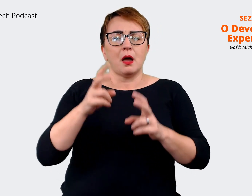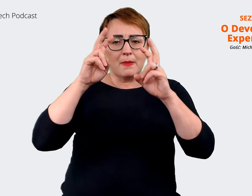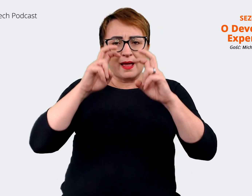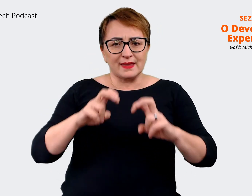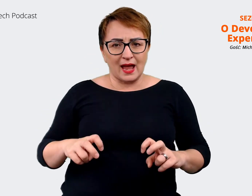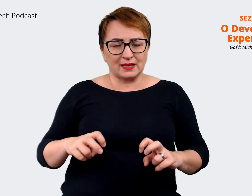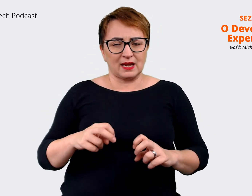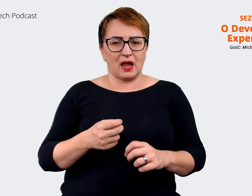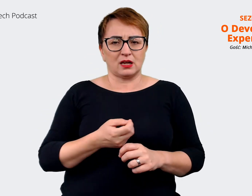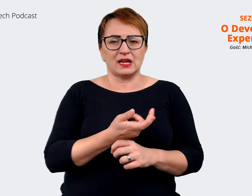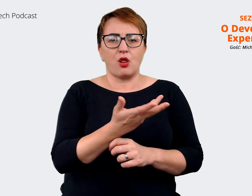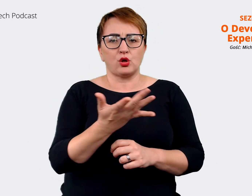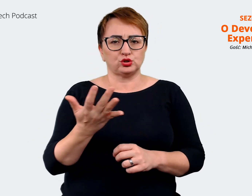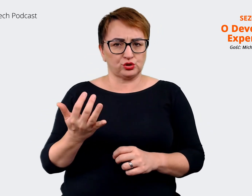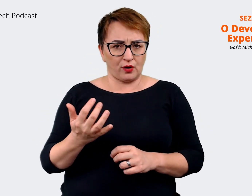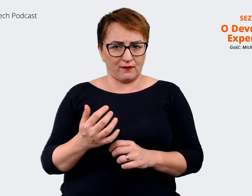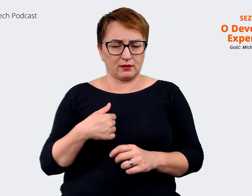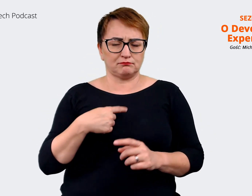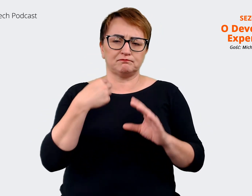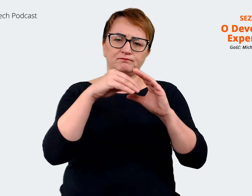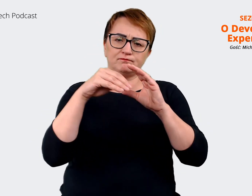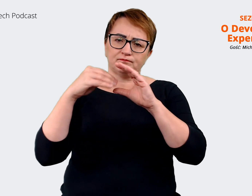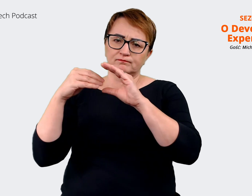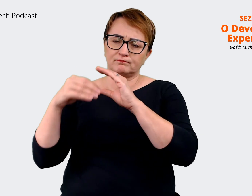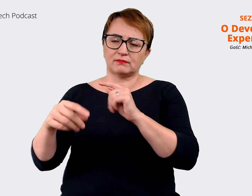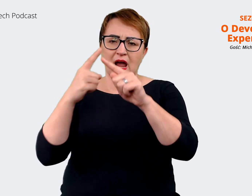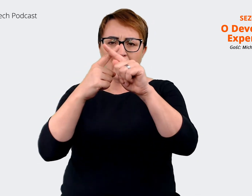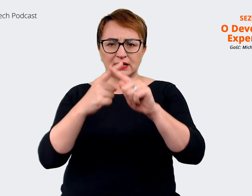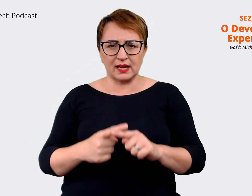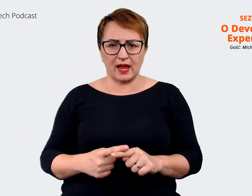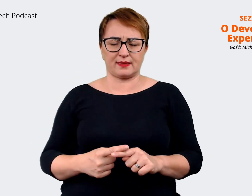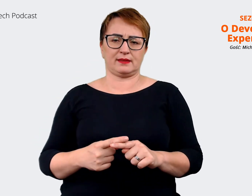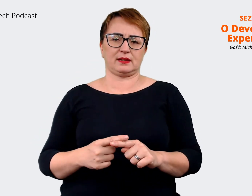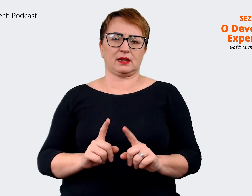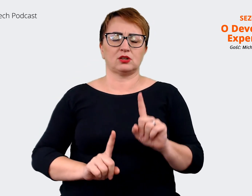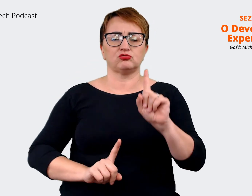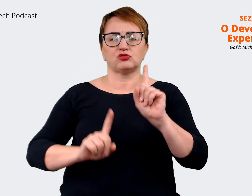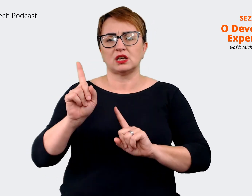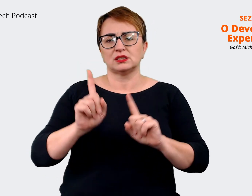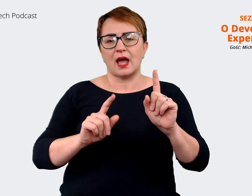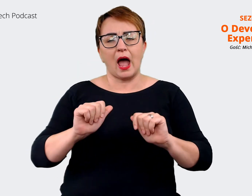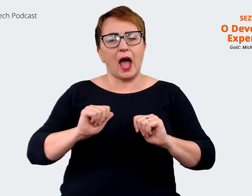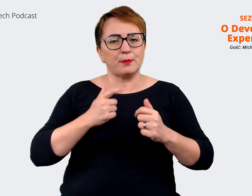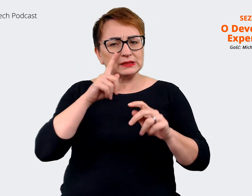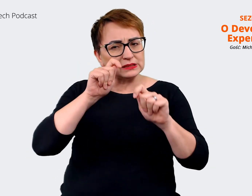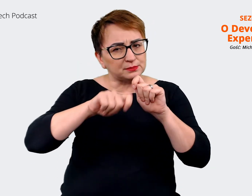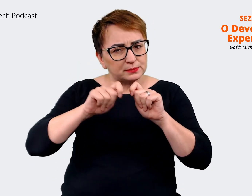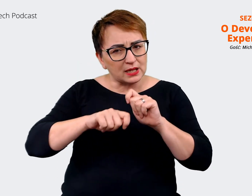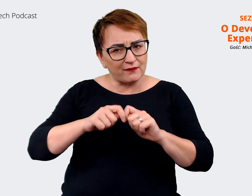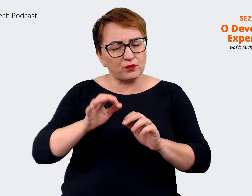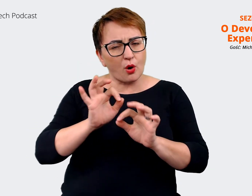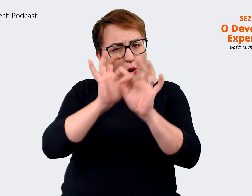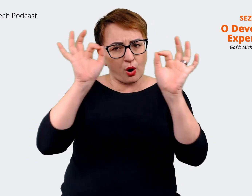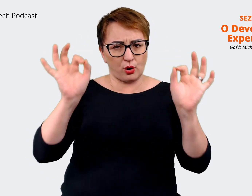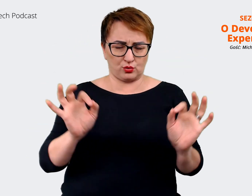ilościowe prowadzimy, czyli wysyłamy jakieś różne ankiety czasem, żeby zbadać ogólnie czy